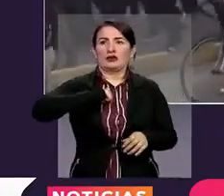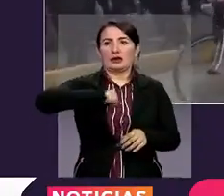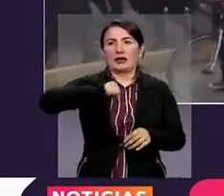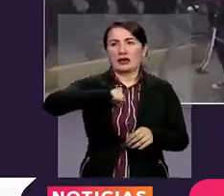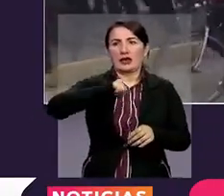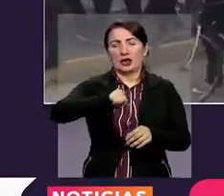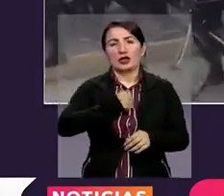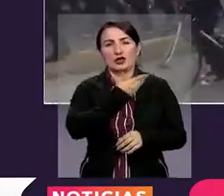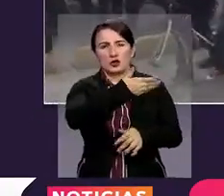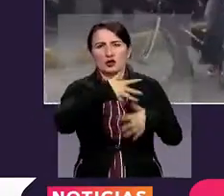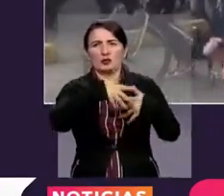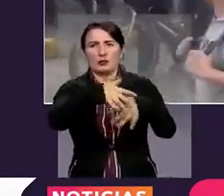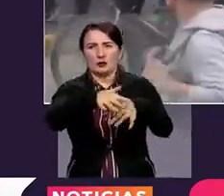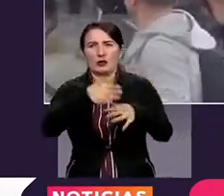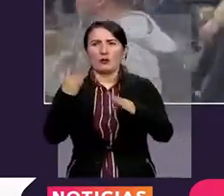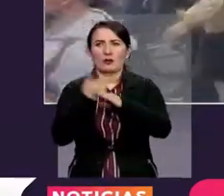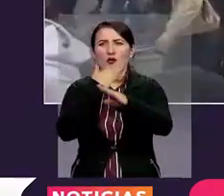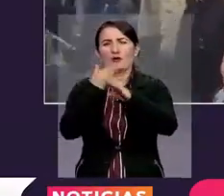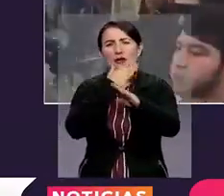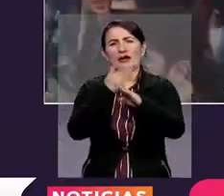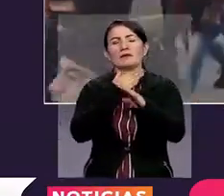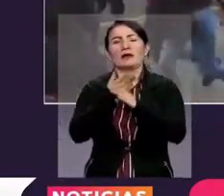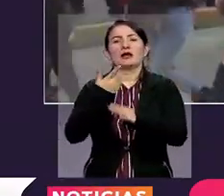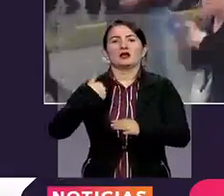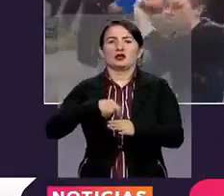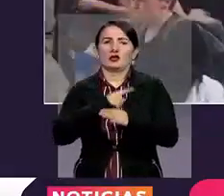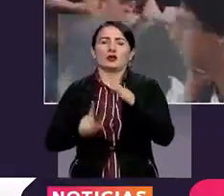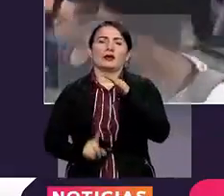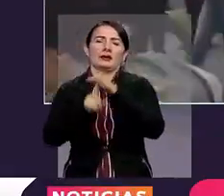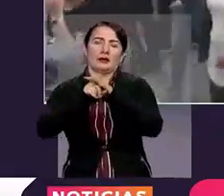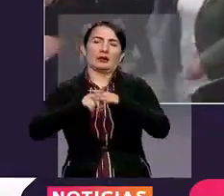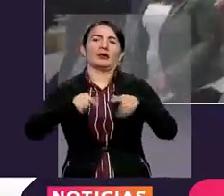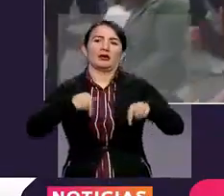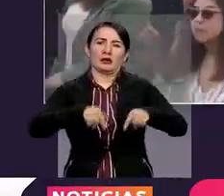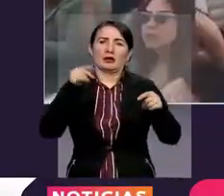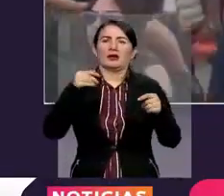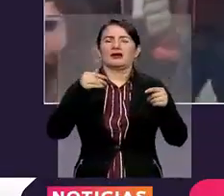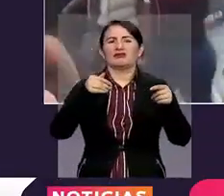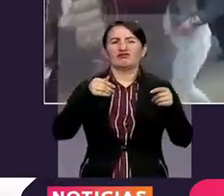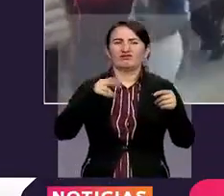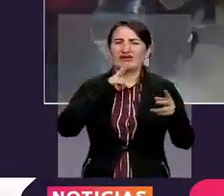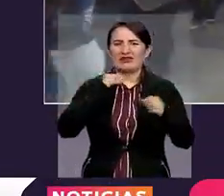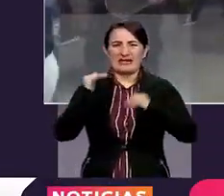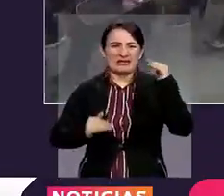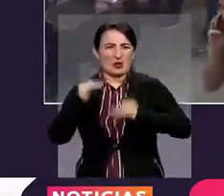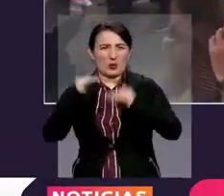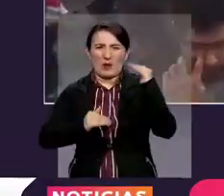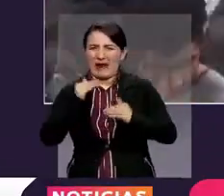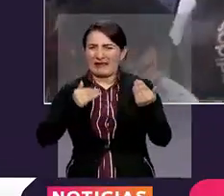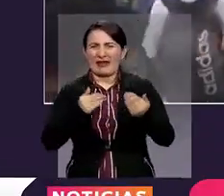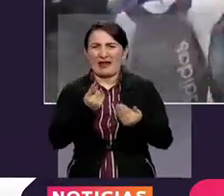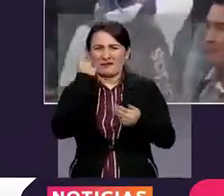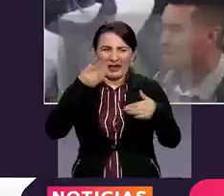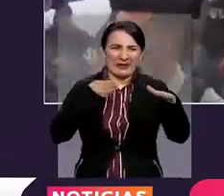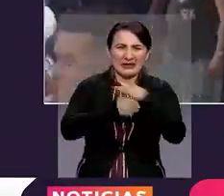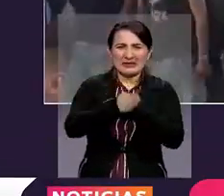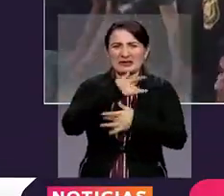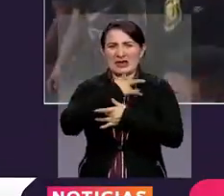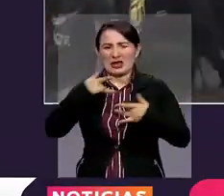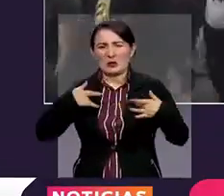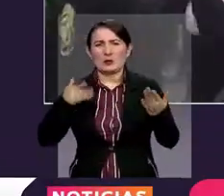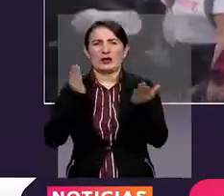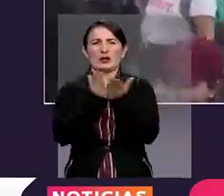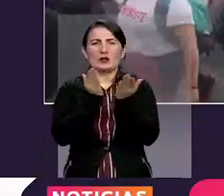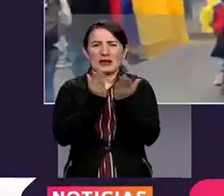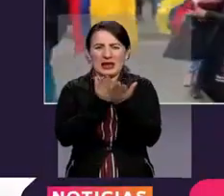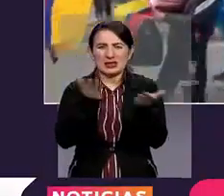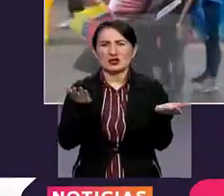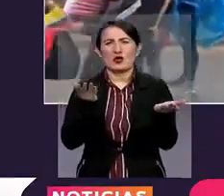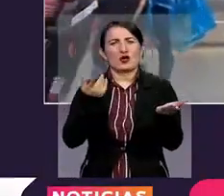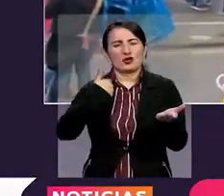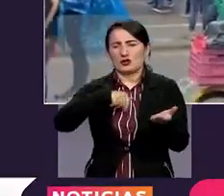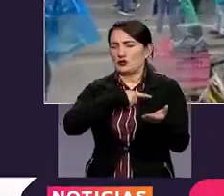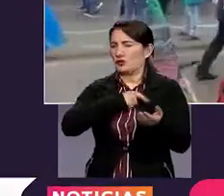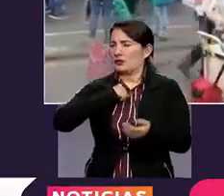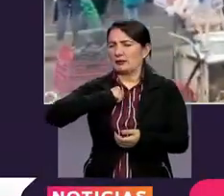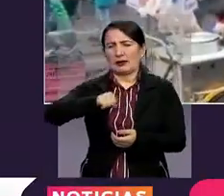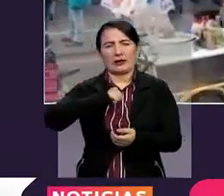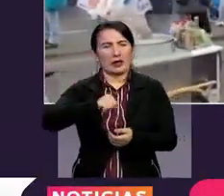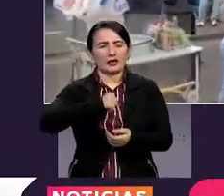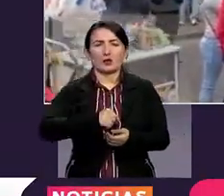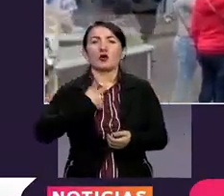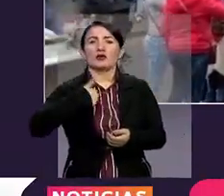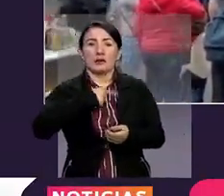ANTERIOR, NUEVAS FORMAS DE